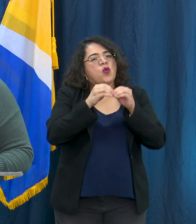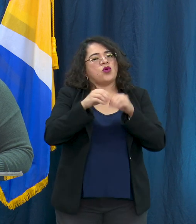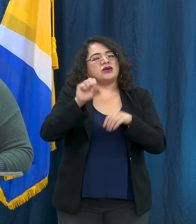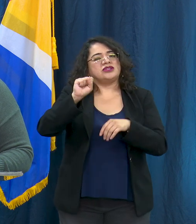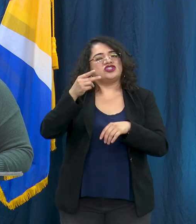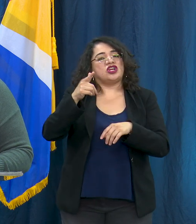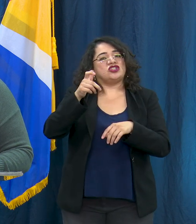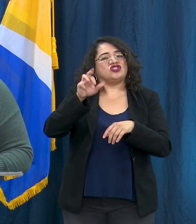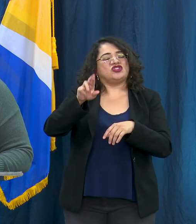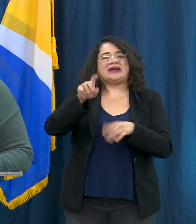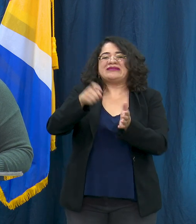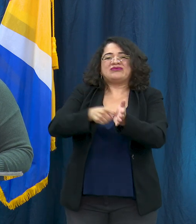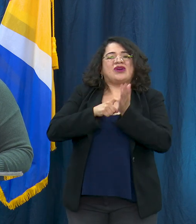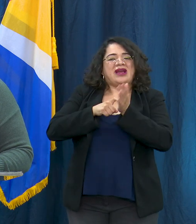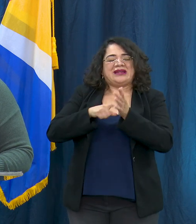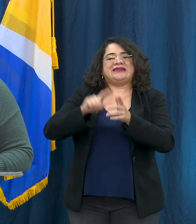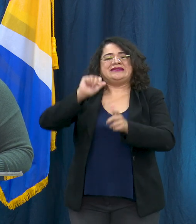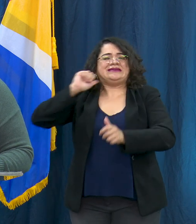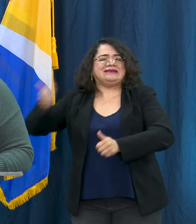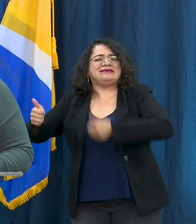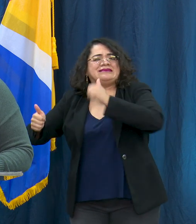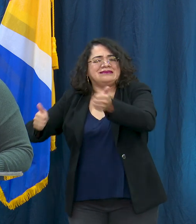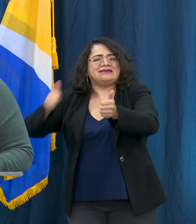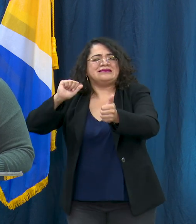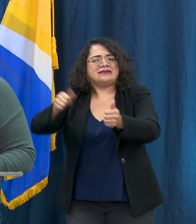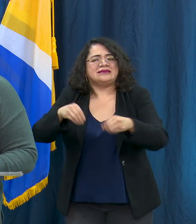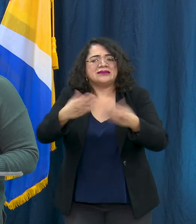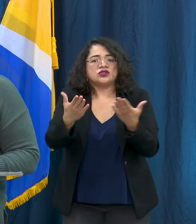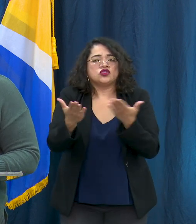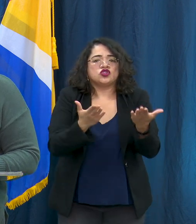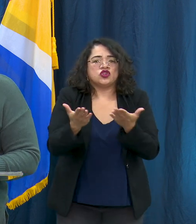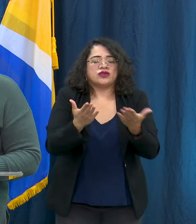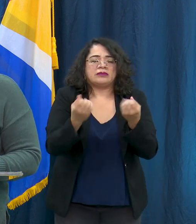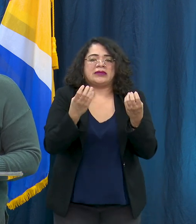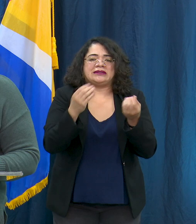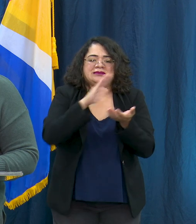new nebari da de necesidades y servicios include EDA's eval a Sione's de recursos